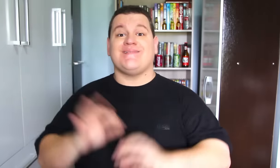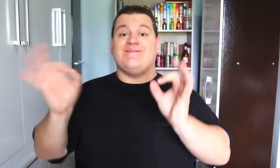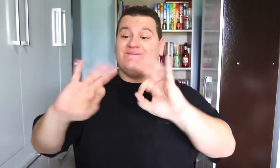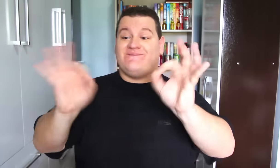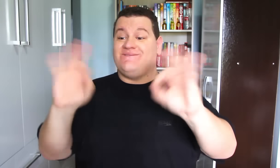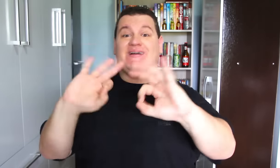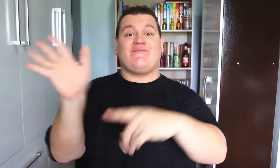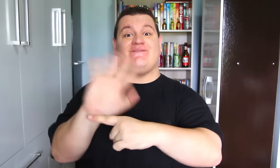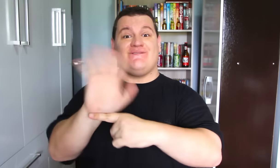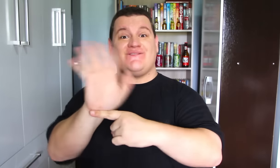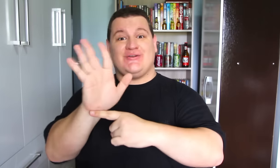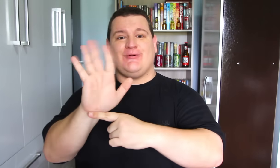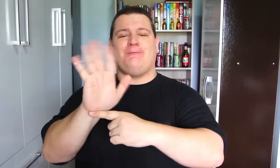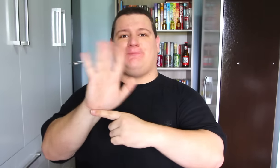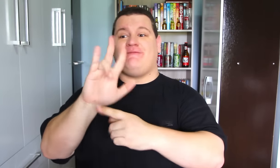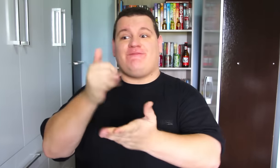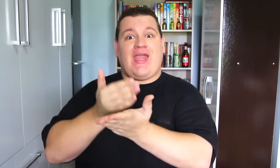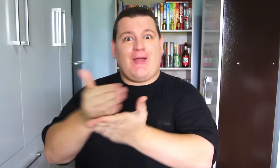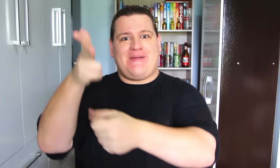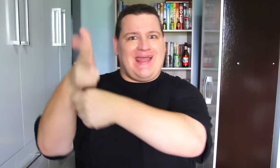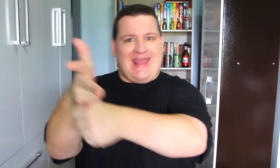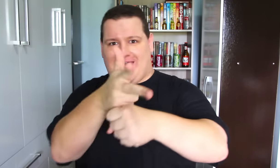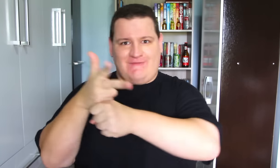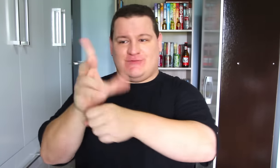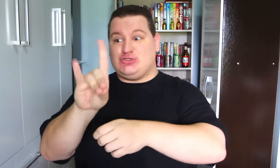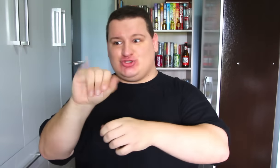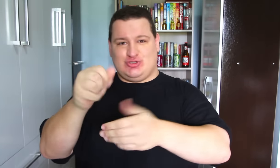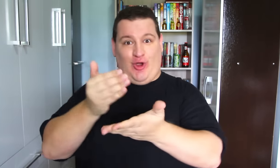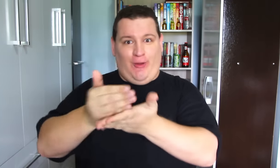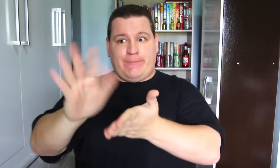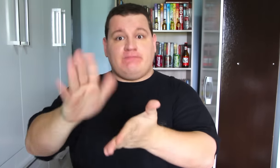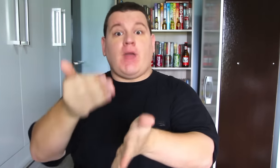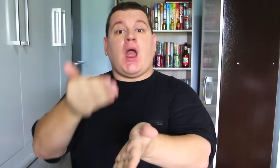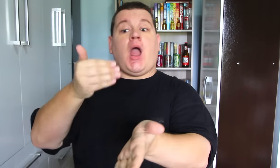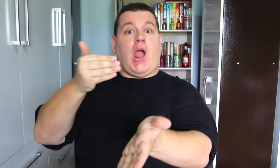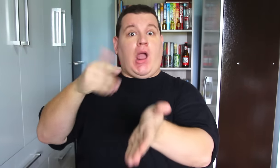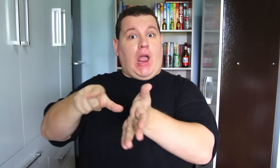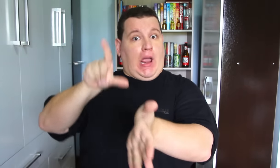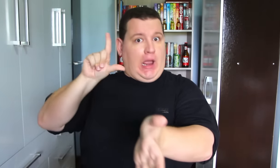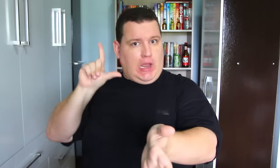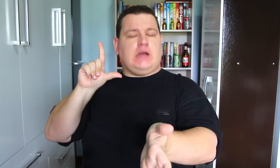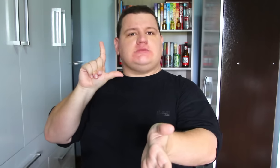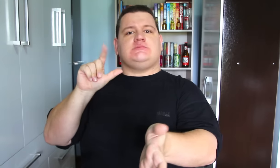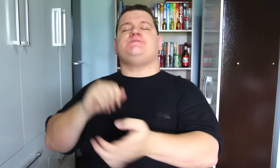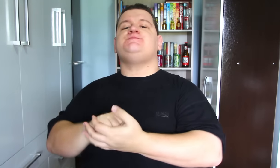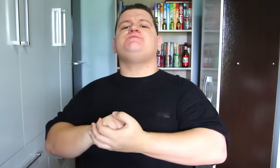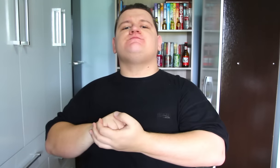Pouco antes do início das filmagens,